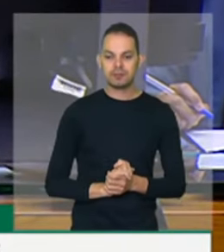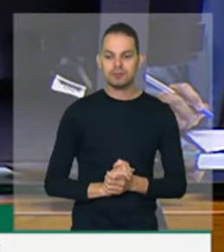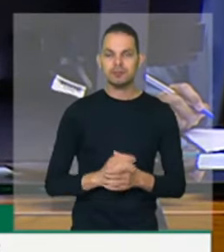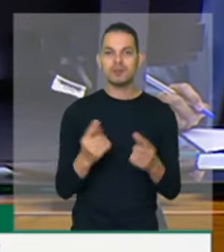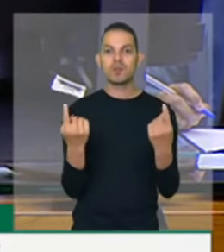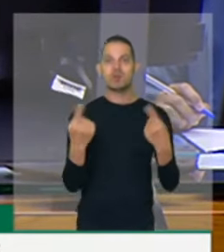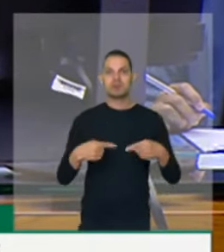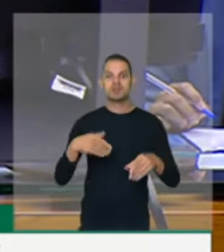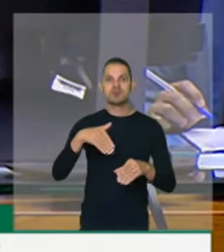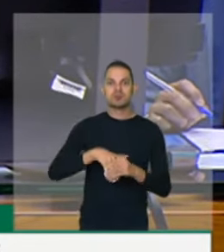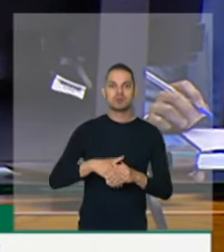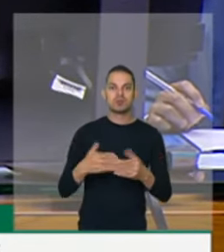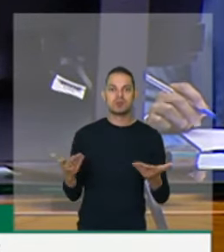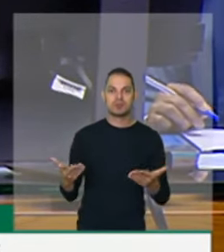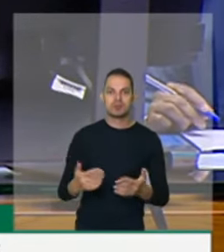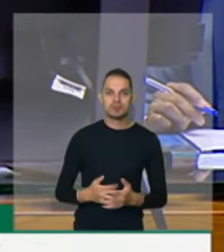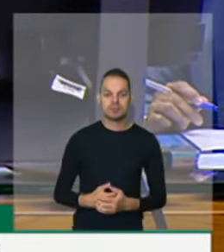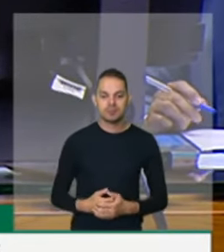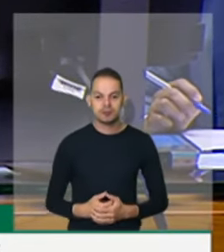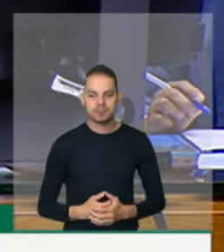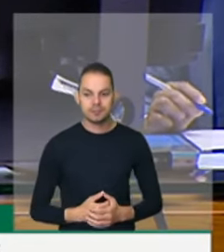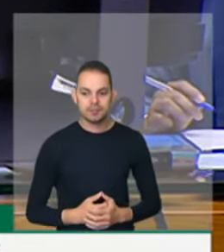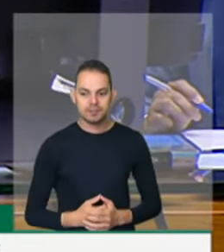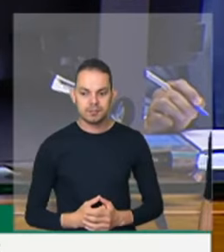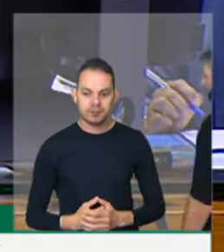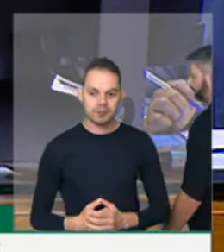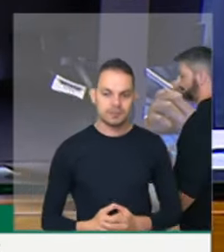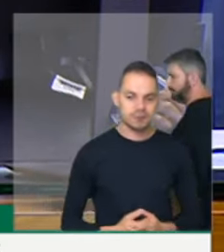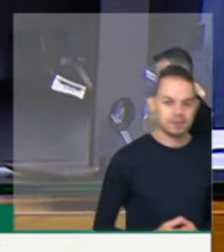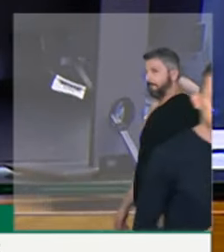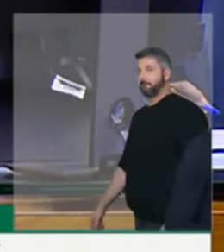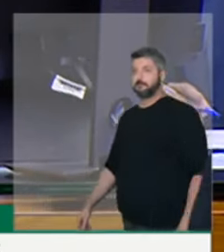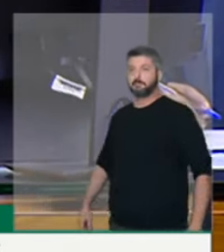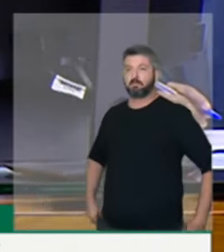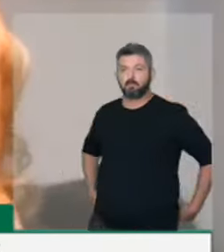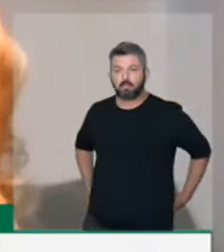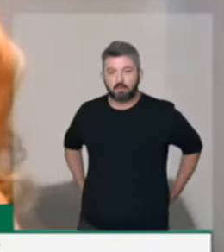ORIENTA OPOSIÇÃO? -- [DEPUTADO]: SENHOR PRESIDENTE, SÓ DEIXAR MUITO CLARO AQUI QUE TODOS OS